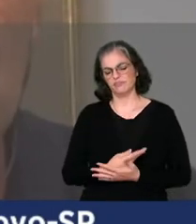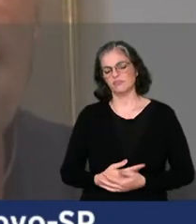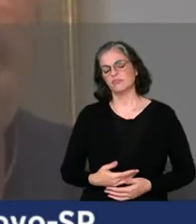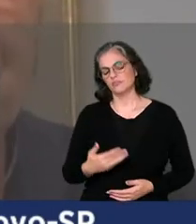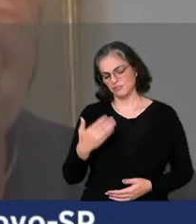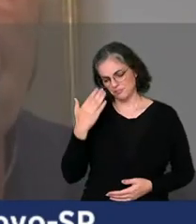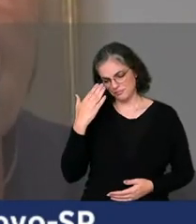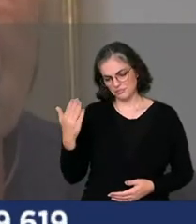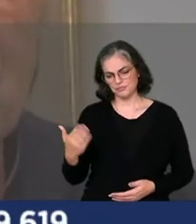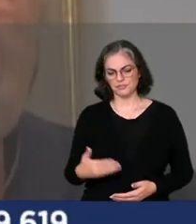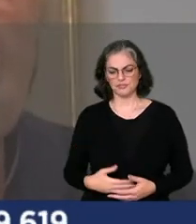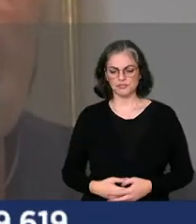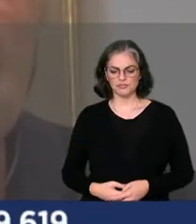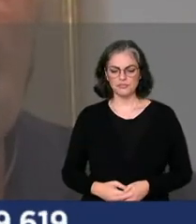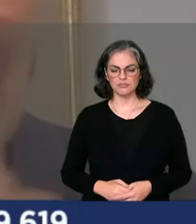CULTURAL, PARA MIM NÃO FAZ O MENOR SENTIDO, É ISSO QUE EU